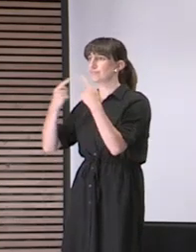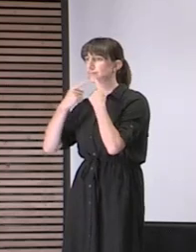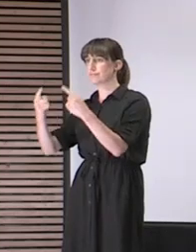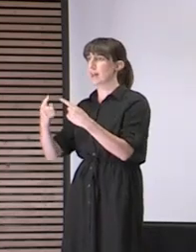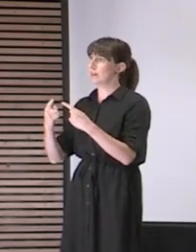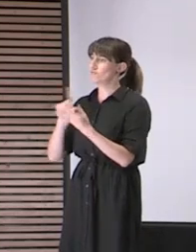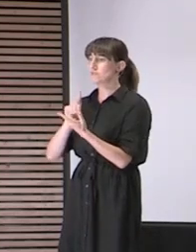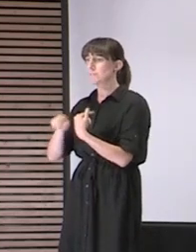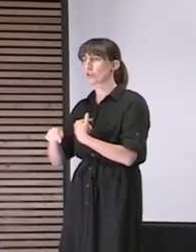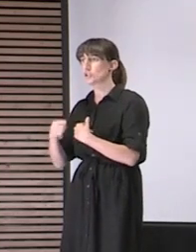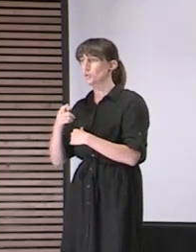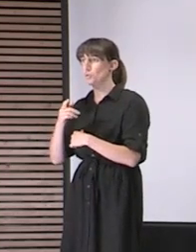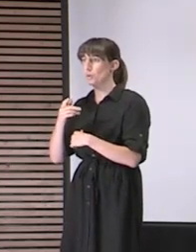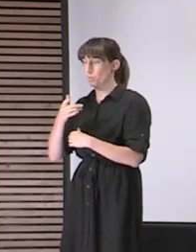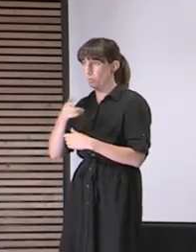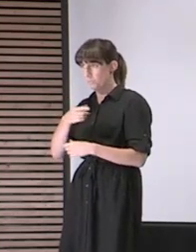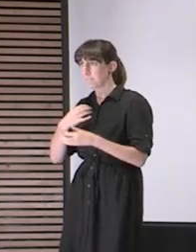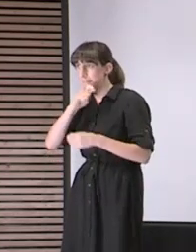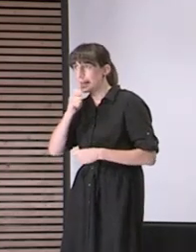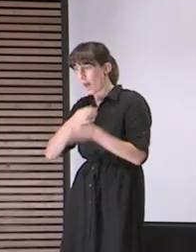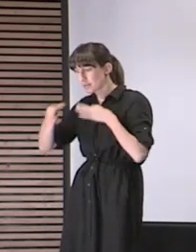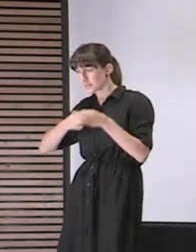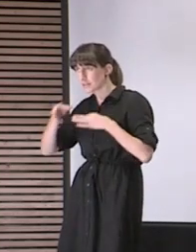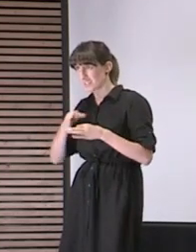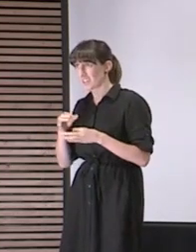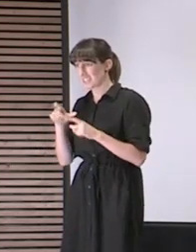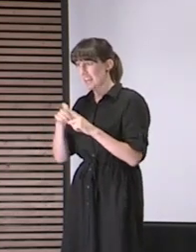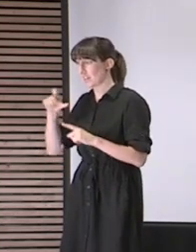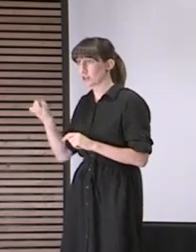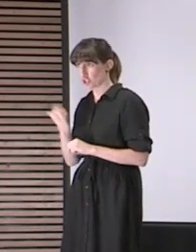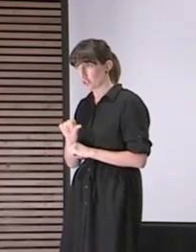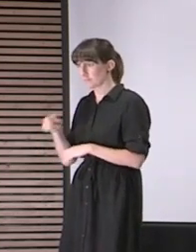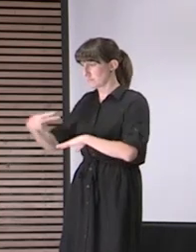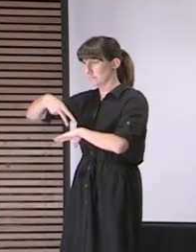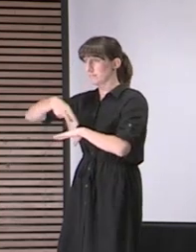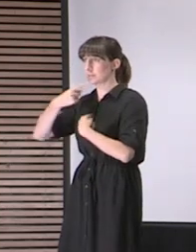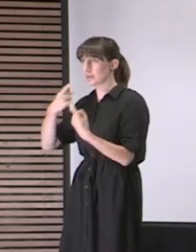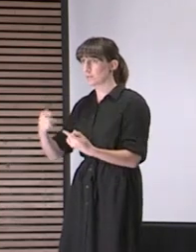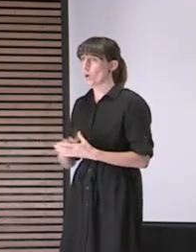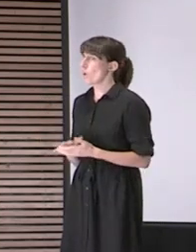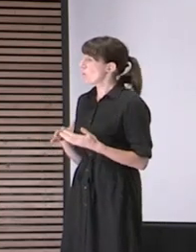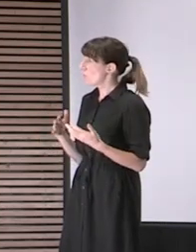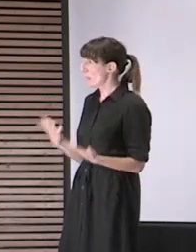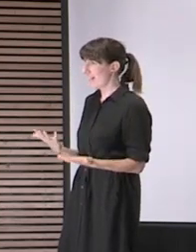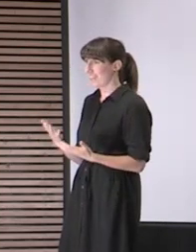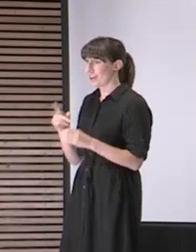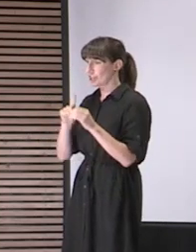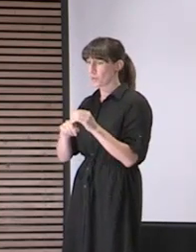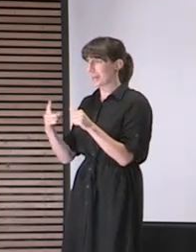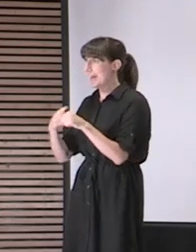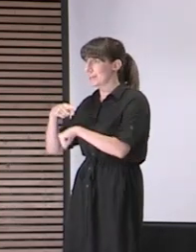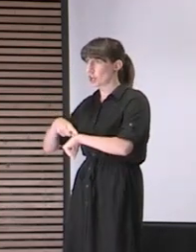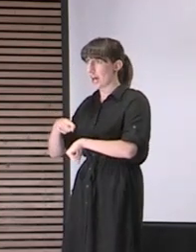encerrados. ¿Esperas que sea al